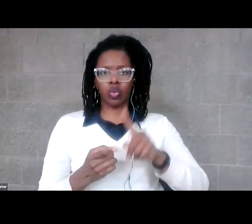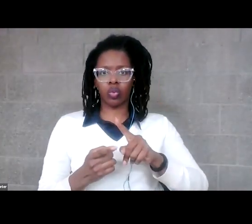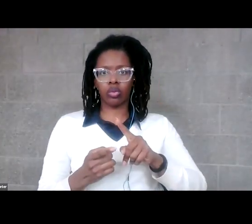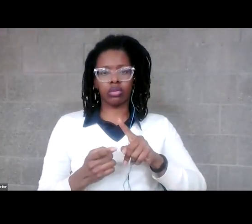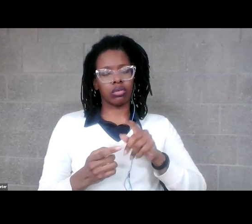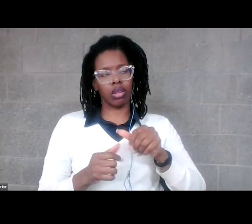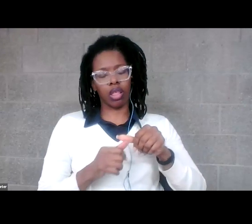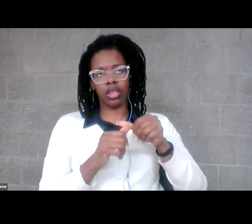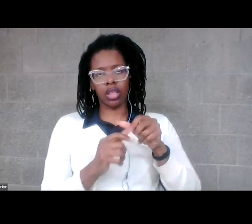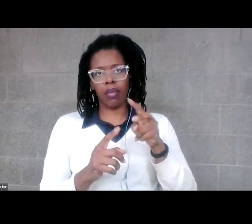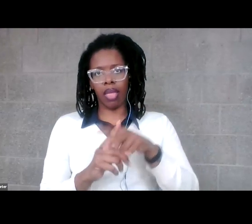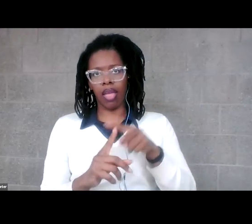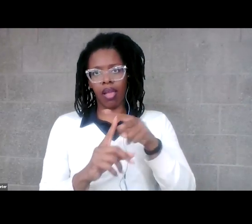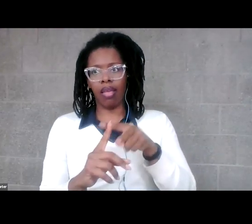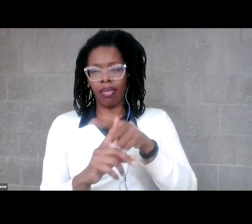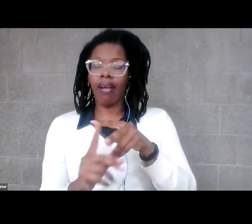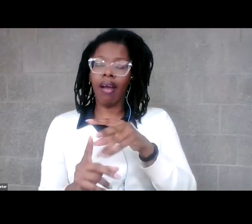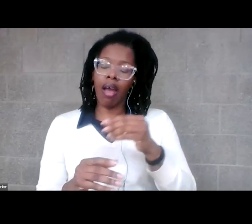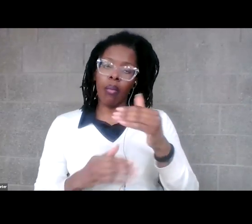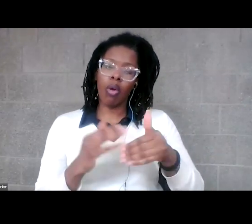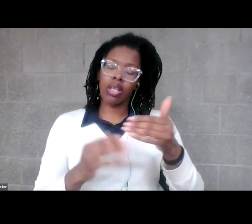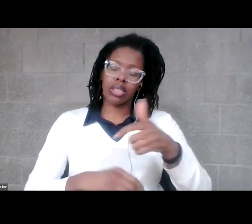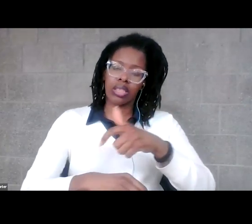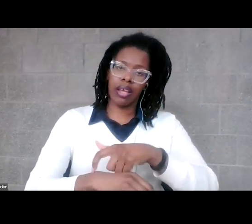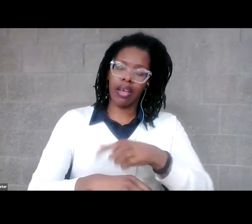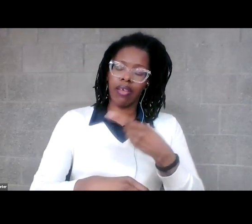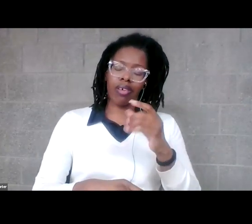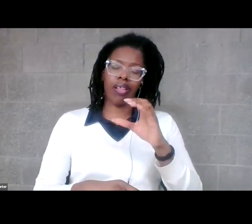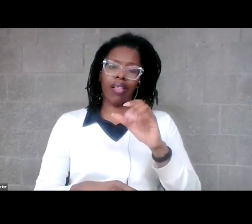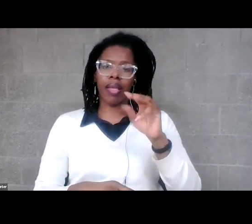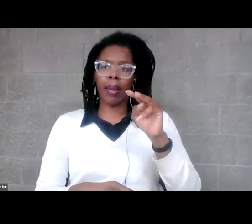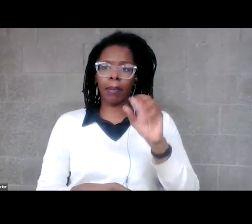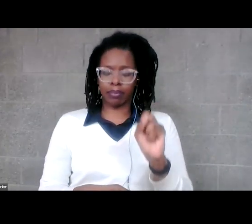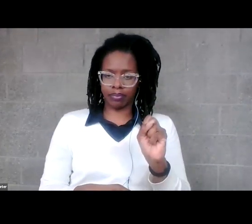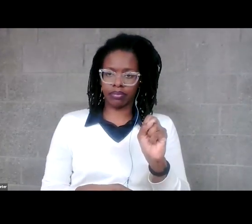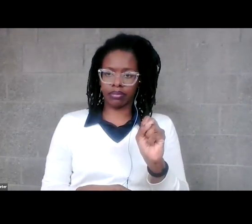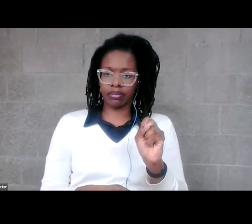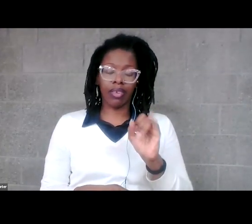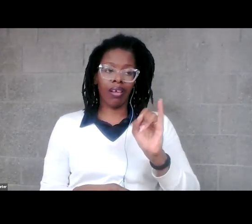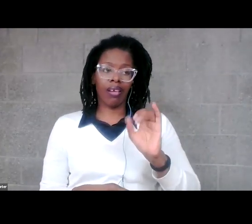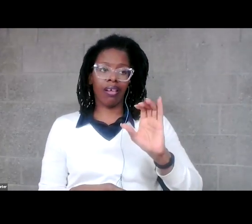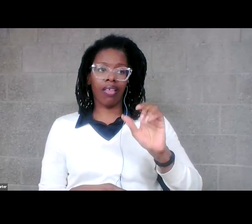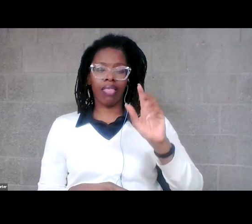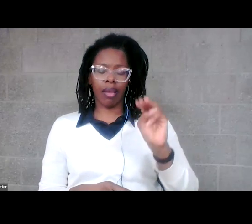así como el tiempo de procesamiento para las decisiones iniciales de reclamación. El lanzamiento de la expansión de iClaim generalmente estará